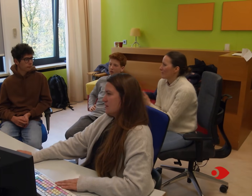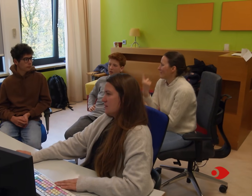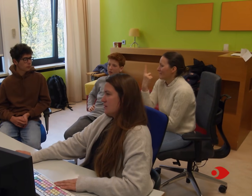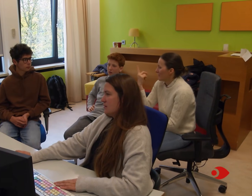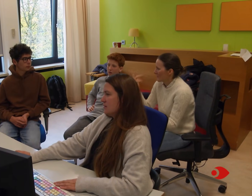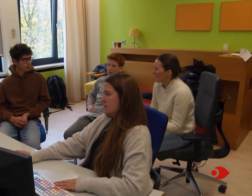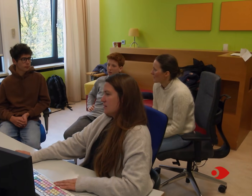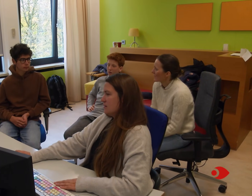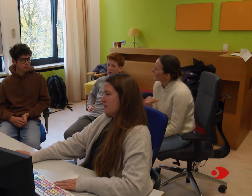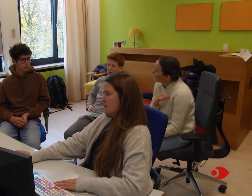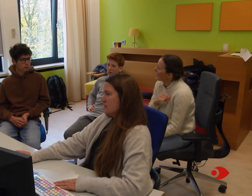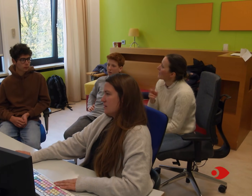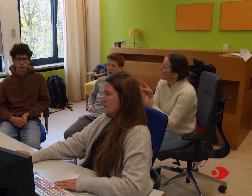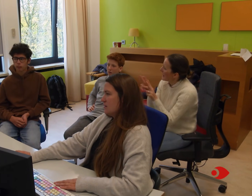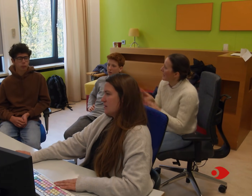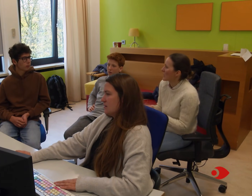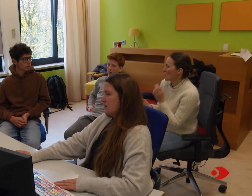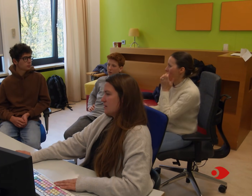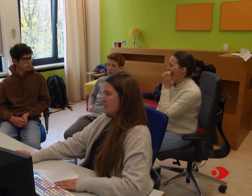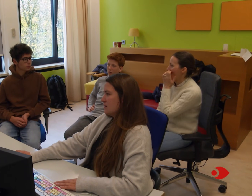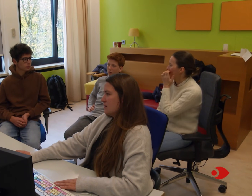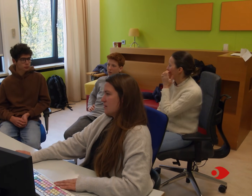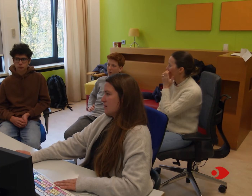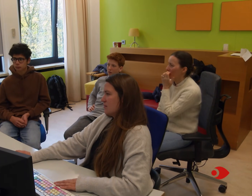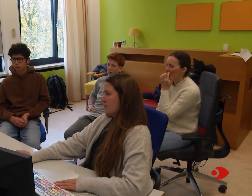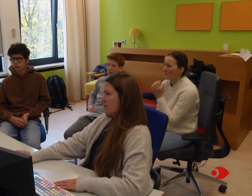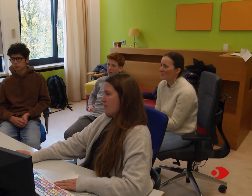Das ist nicht so besonders. Das Internationale ist interessant.